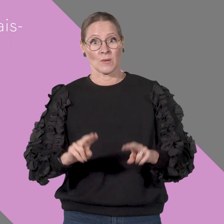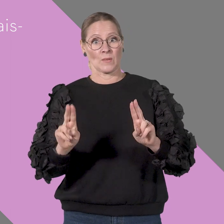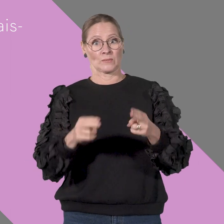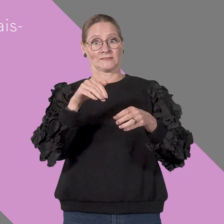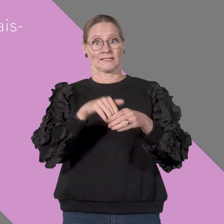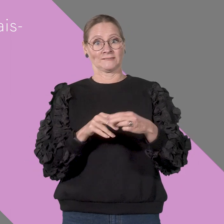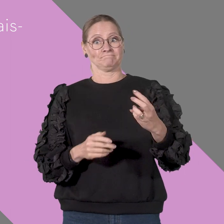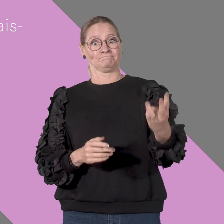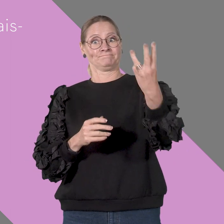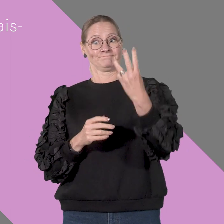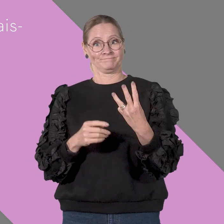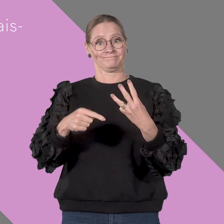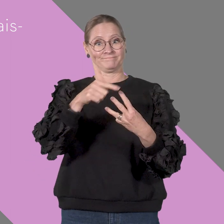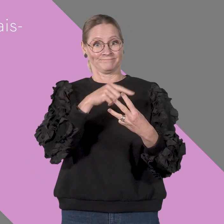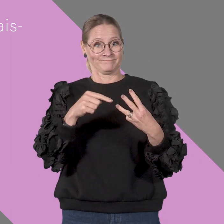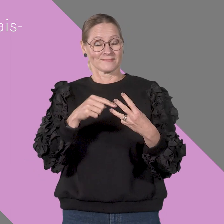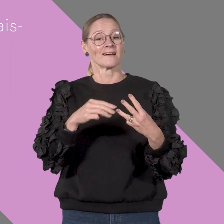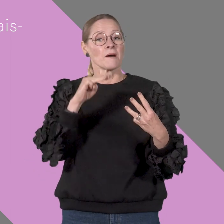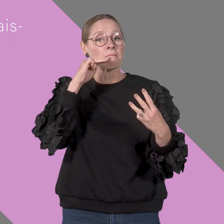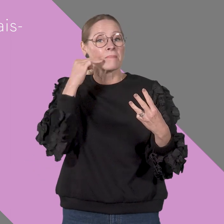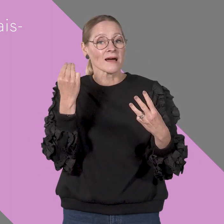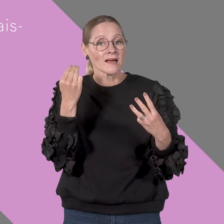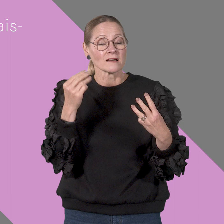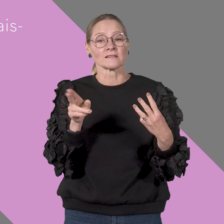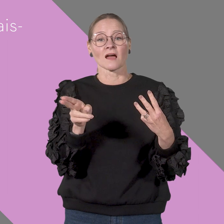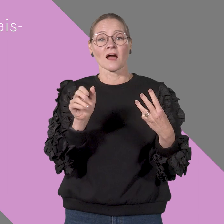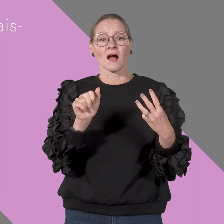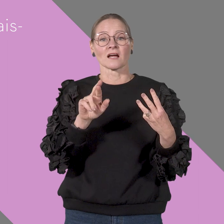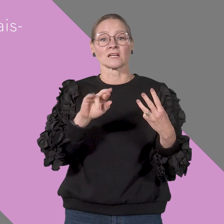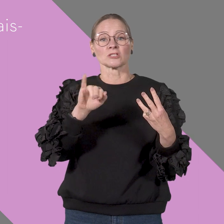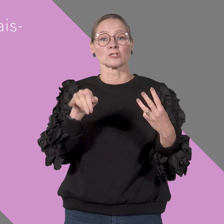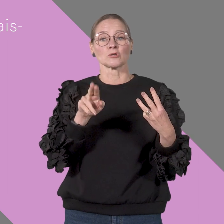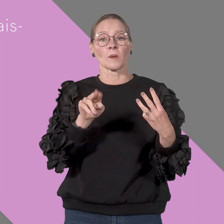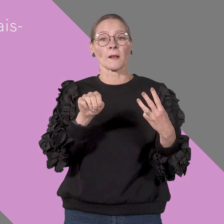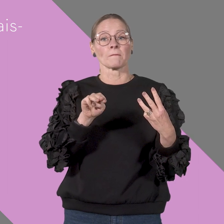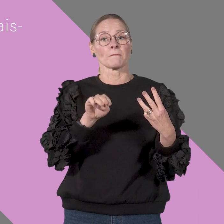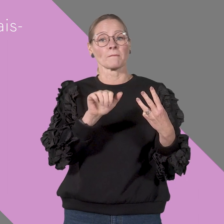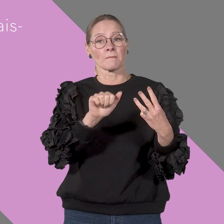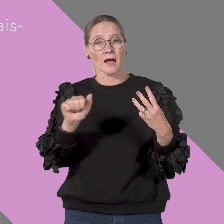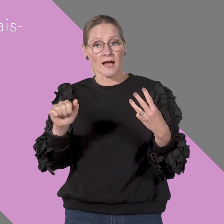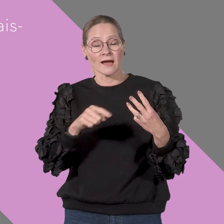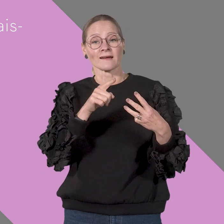Uusina jäseninä aloittavat puolestaan Mara Harjunmaa, -